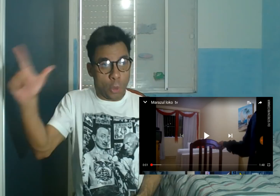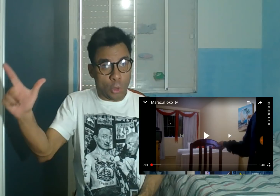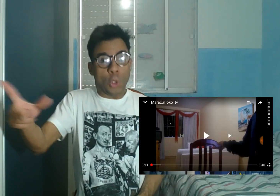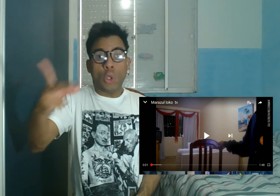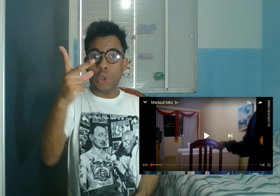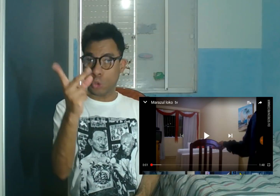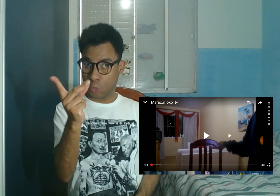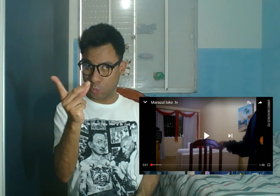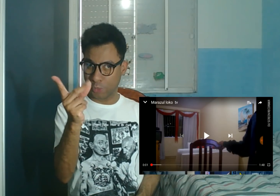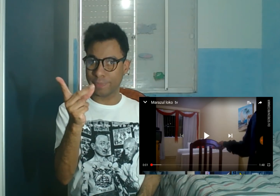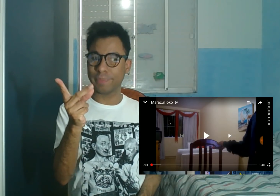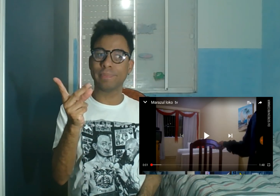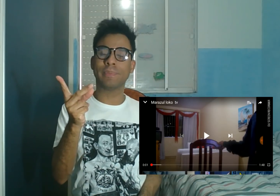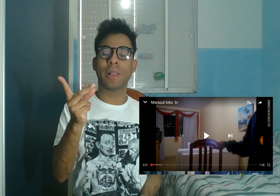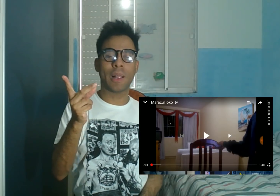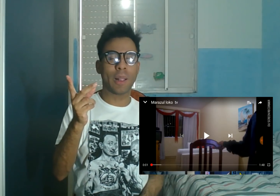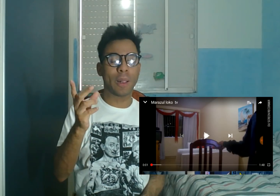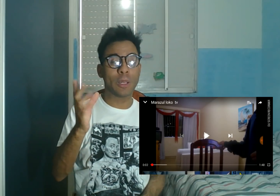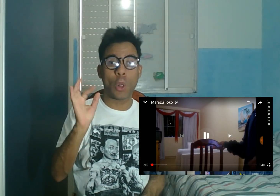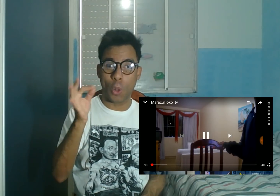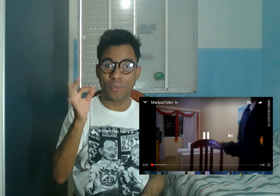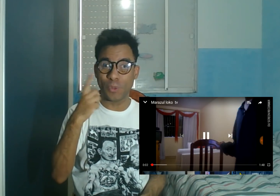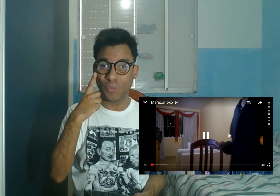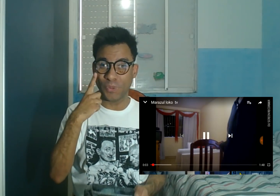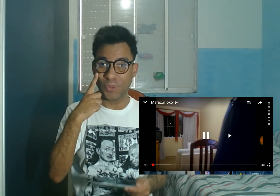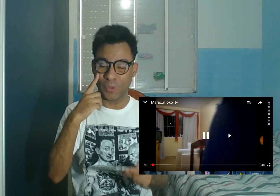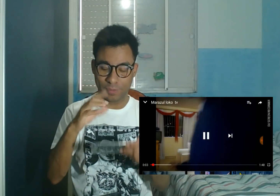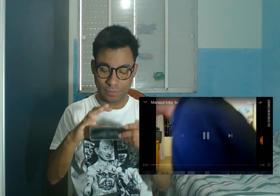outro vídeo segunda!